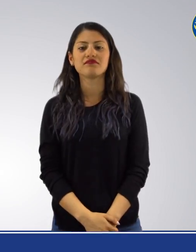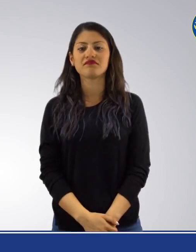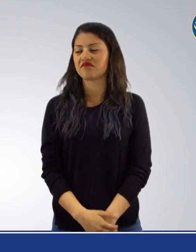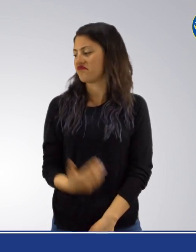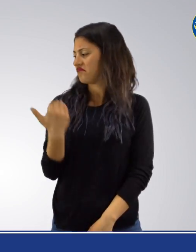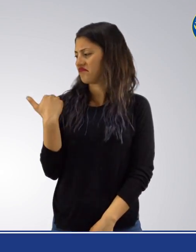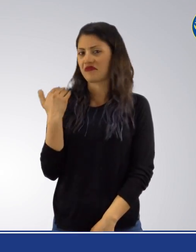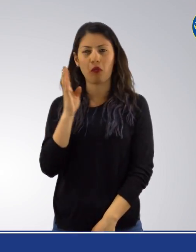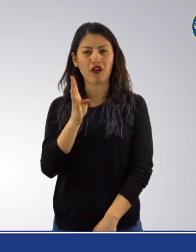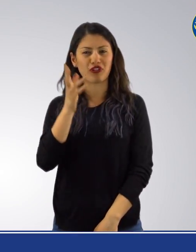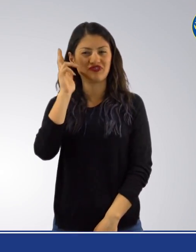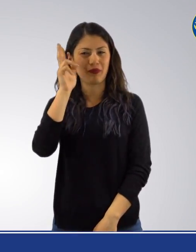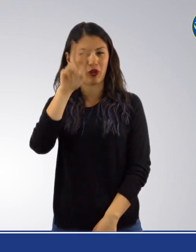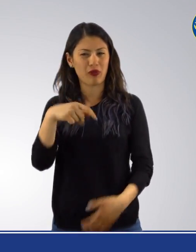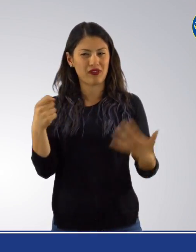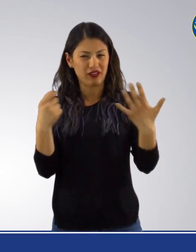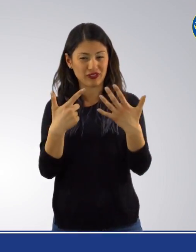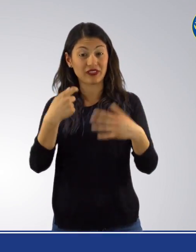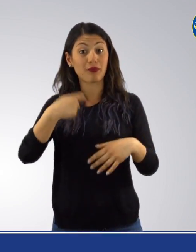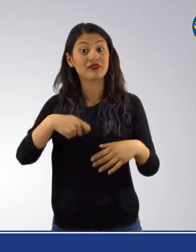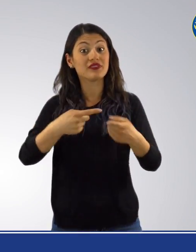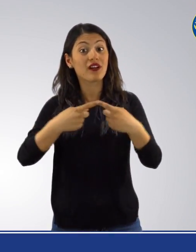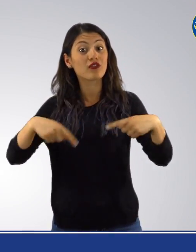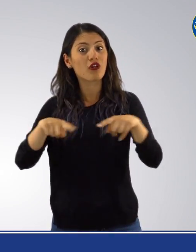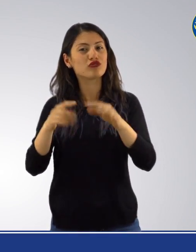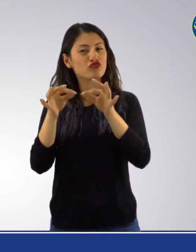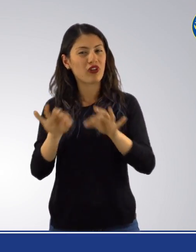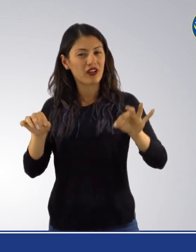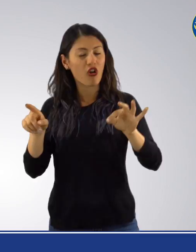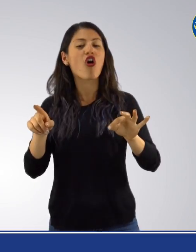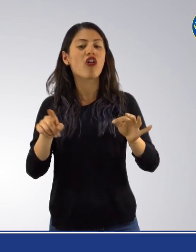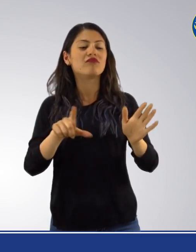Il 14 febbraio 2017, il Presidente del Consiglio Paolo Gentiloni ha firmato il